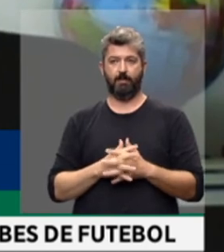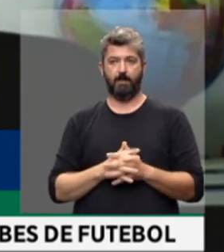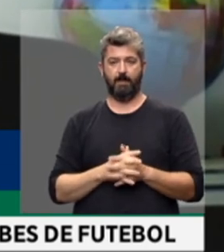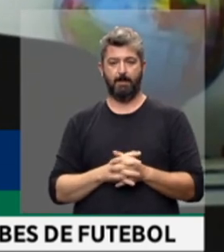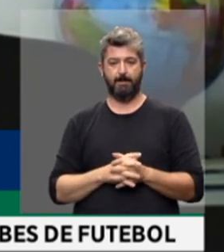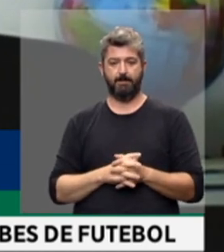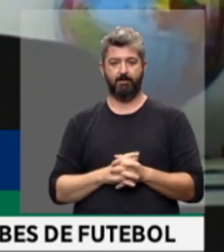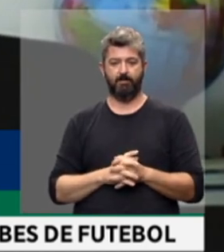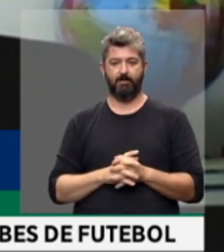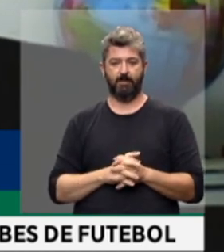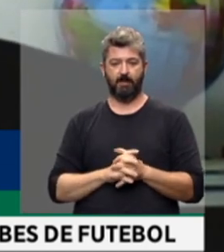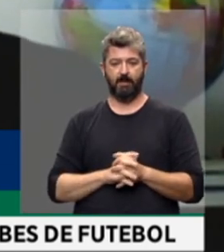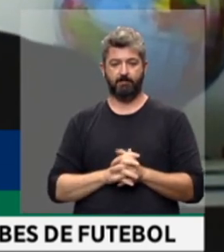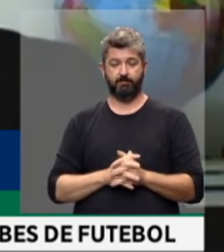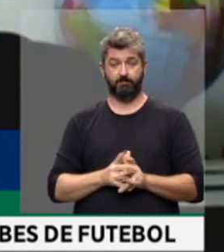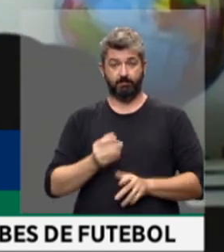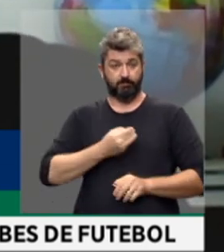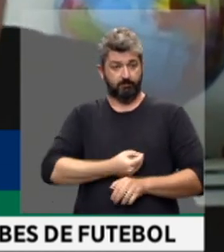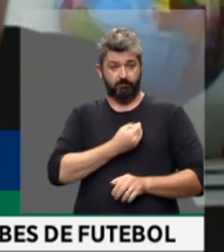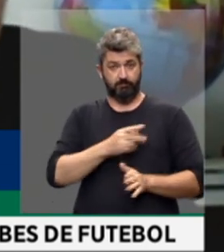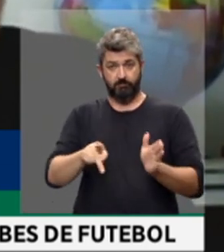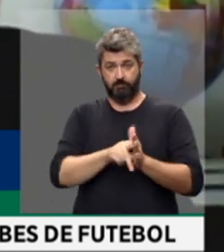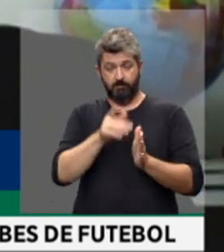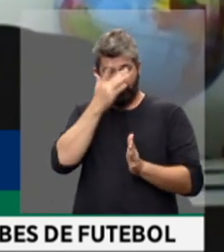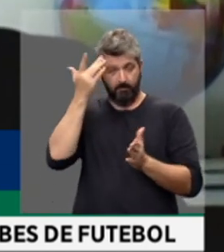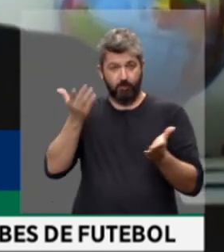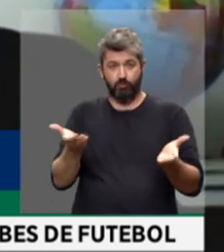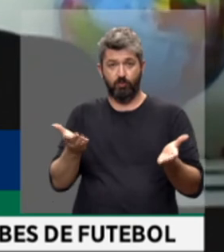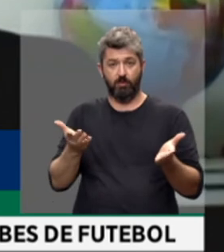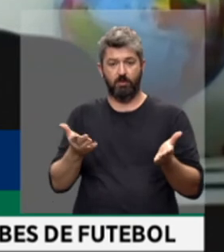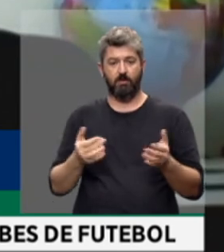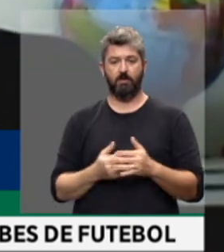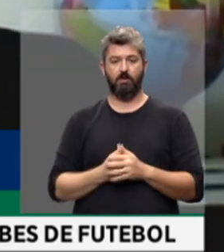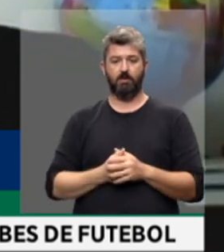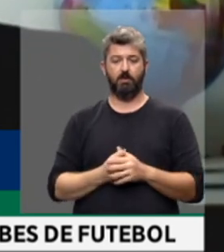EM TORNO DE 12.200 REAIS. ENTÃO, AS PESSOAS QUE ESTÃO NESTA ENTIDADE CONTRATADAS,